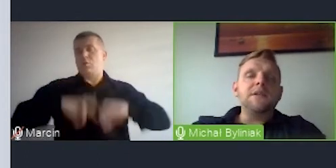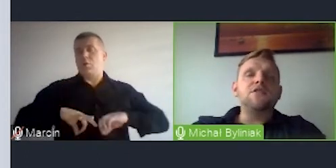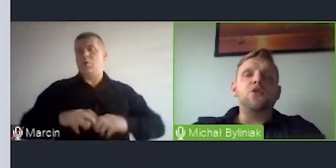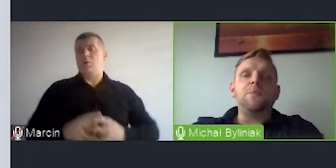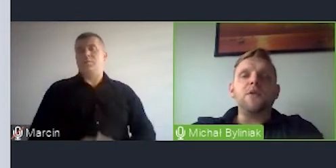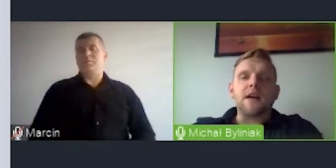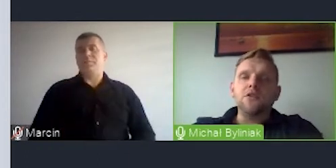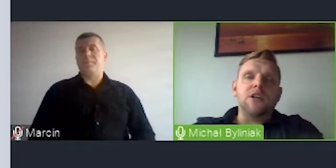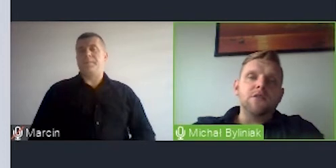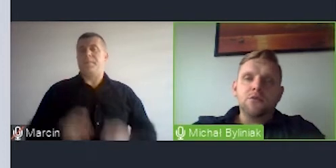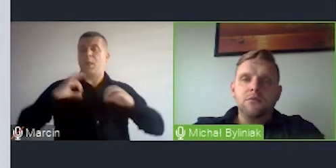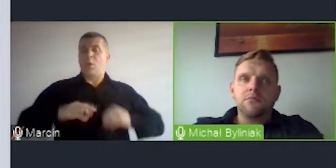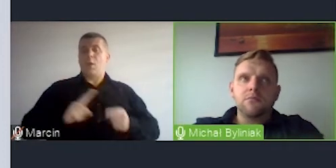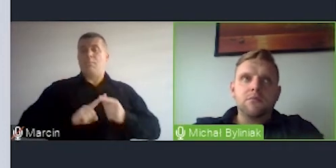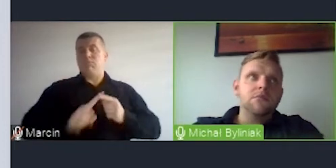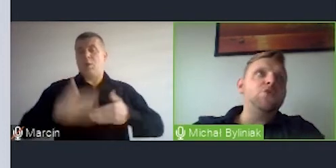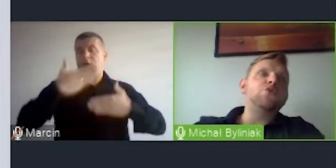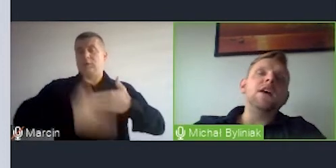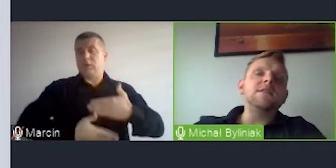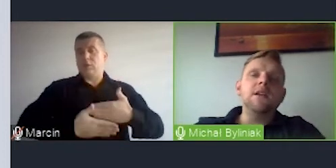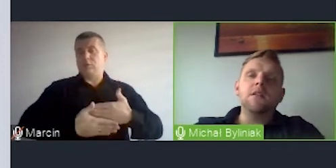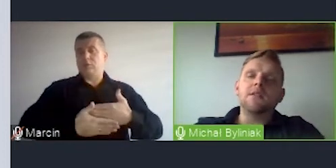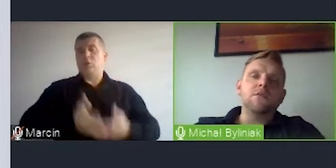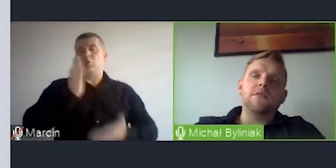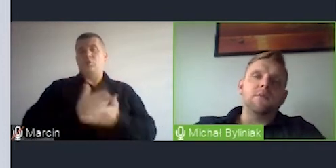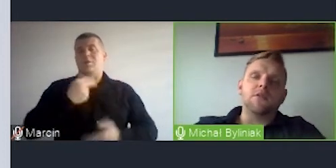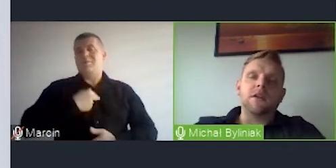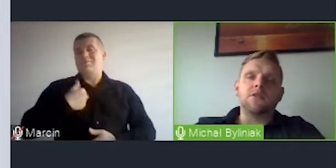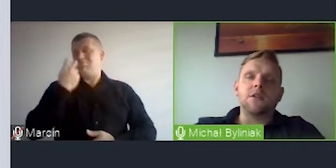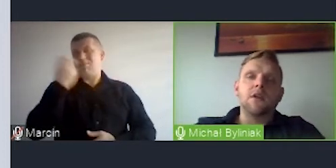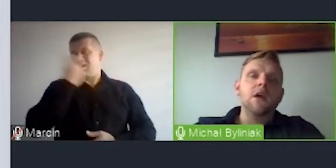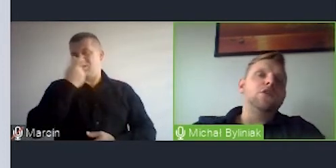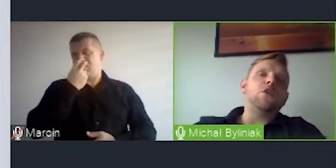Natomiast dochód po zakończeniu już nas nie interesuje w tym kontekście.